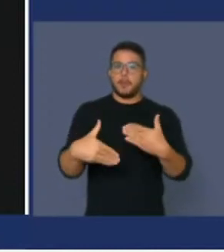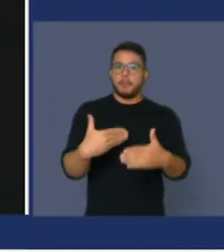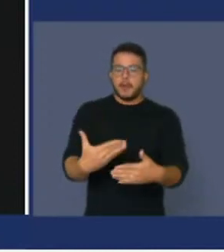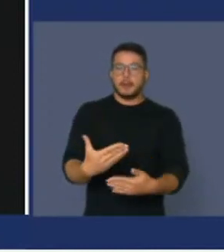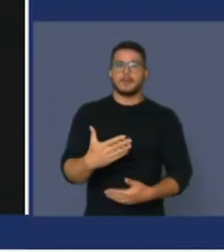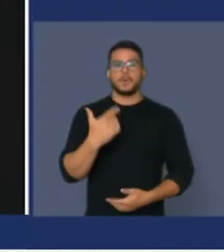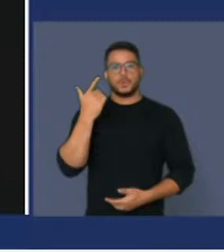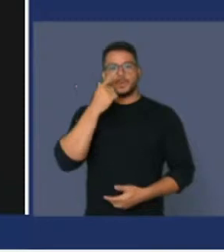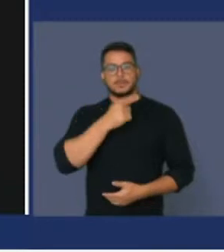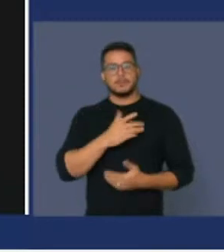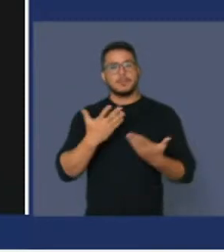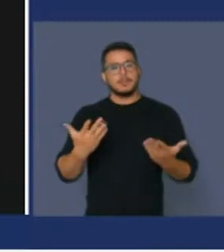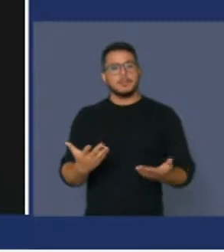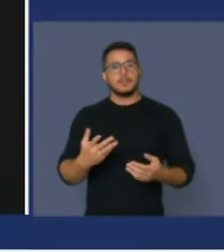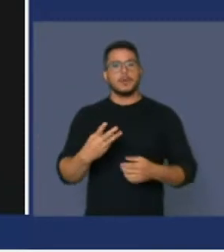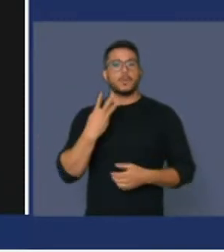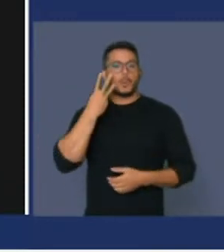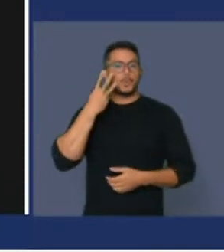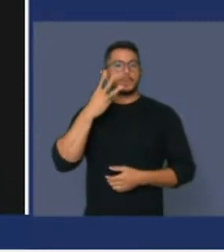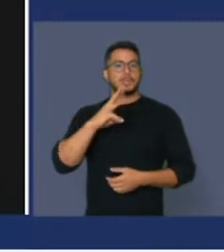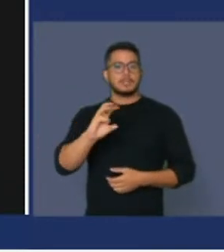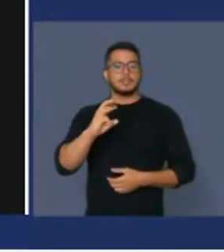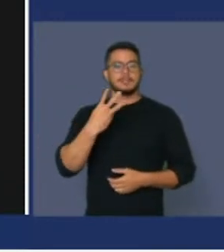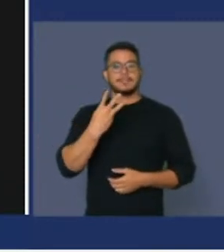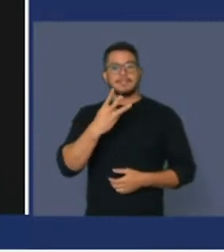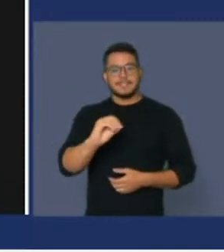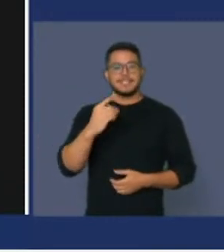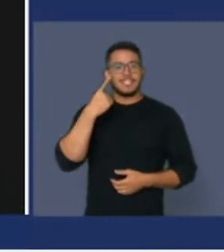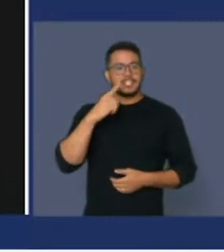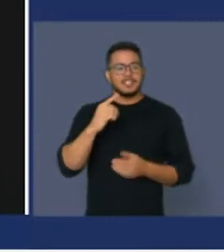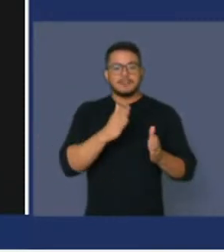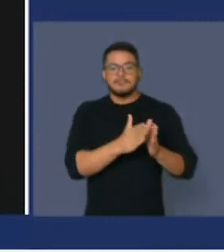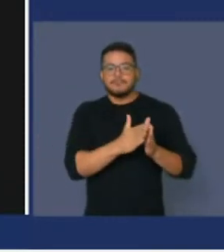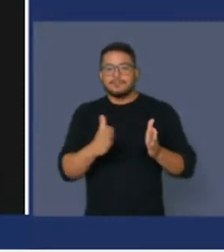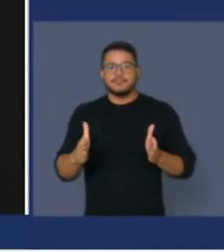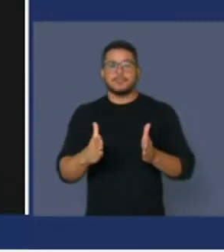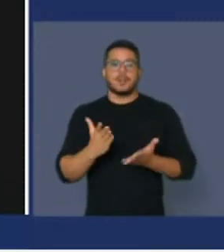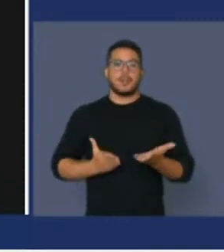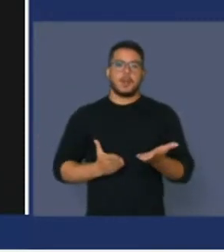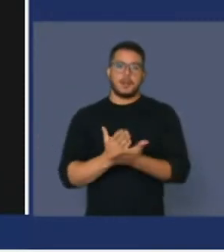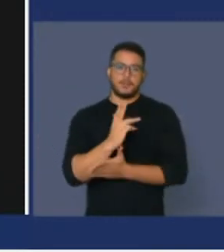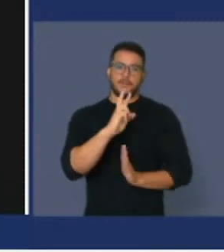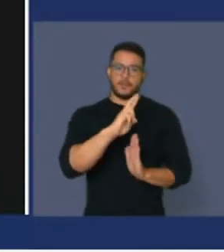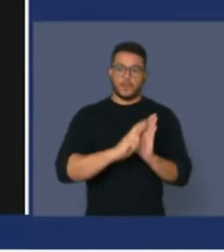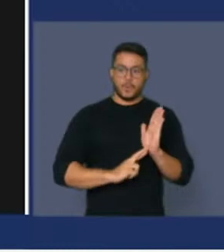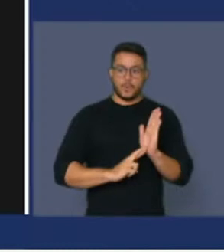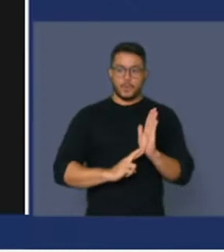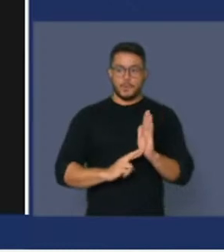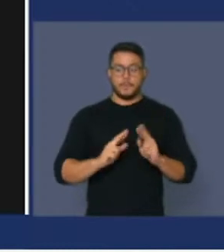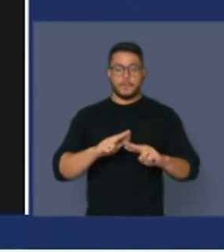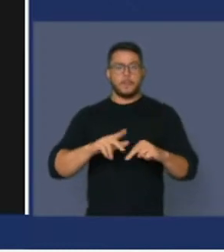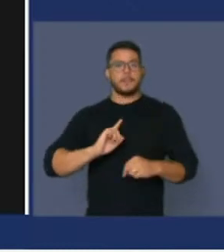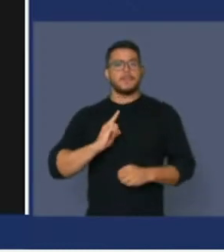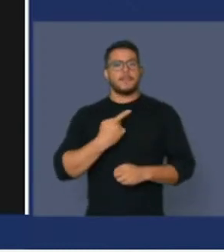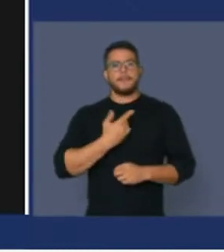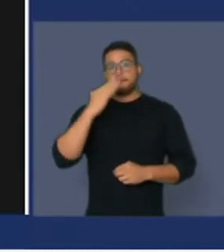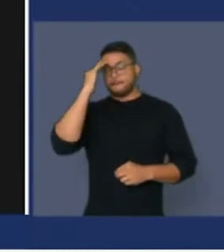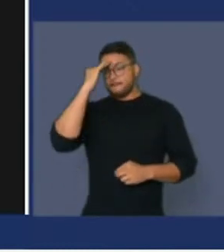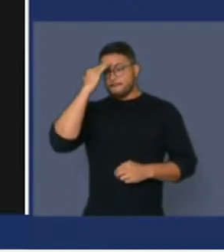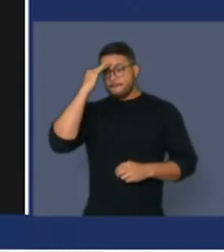APROVAMOS O RELATÓRIO ATÉ PORQUE NÓS TIVEMOS A COMPREENSÃO DE DEPUTADOS COMO O DEPUTADO PEDRO QUE TINHA EMENDAS IMPORTANTES, ABRIU